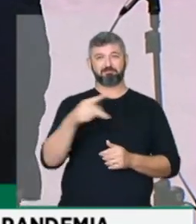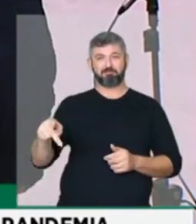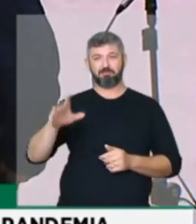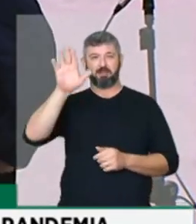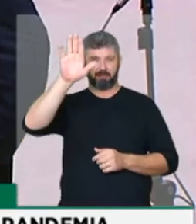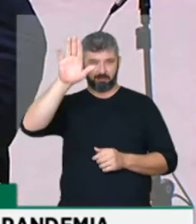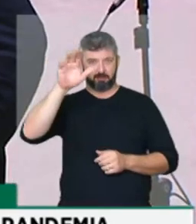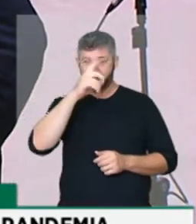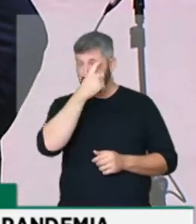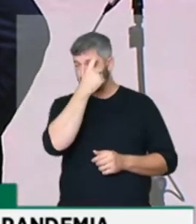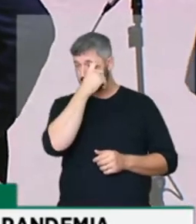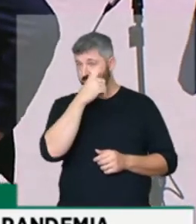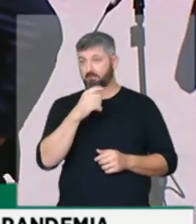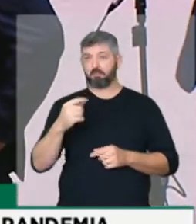ENQUANTO OS COLEGAS TERMINAM DE DE ORIENTAR... E DE